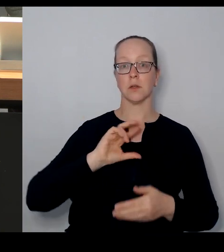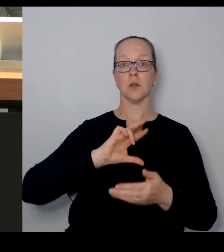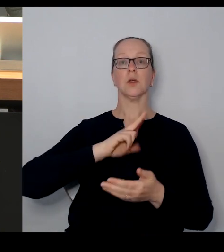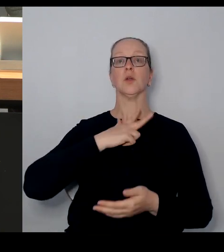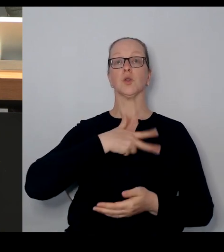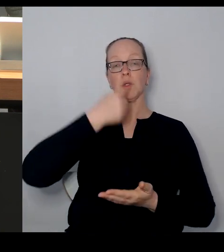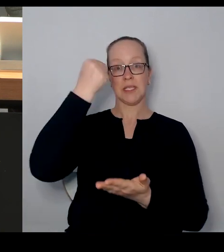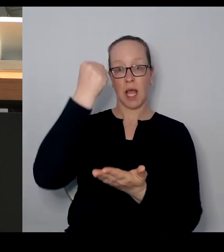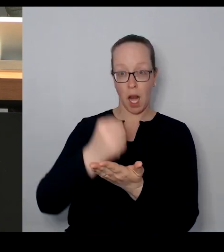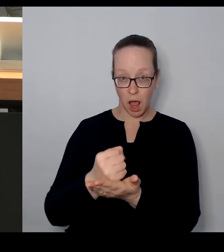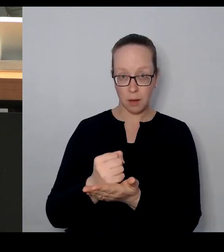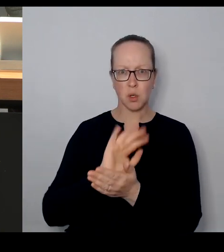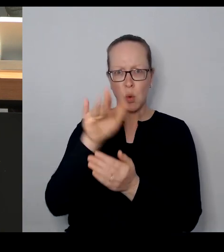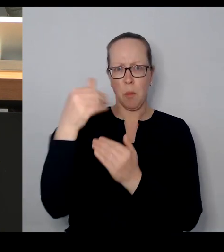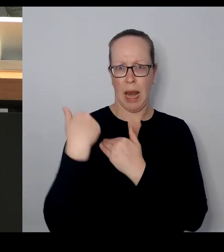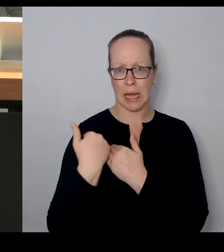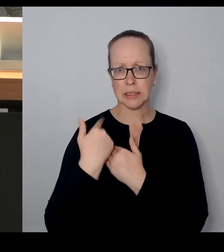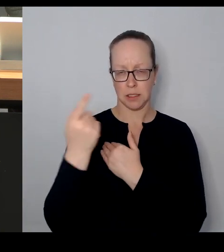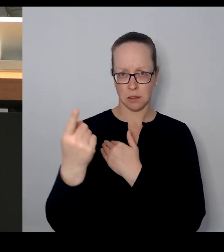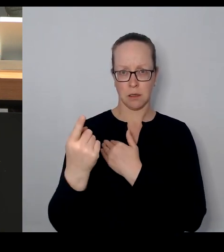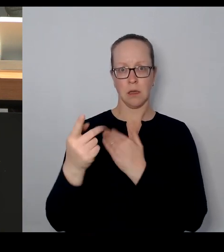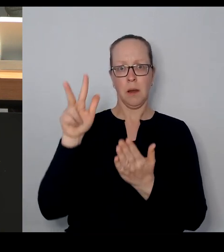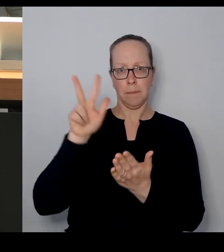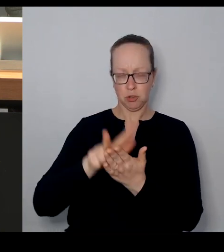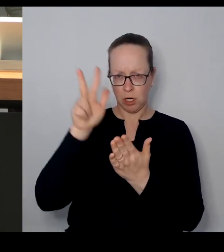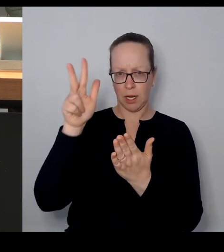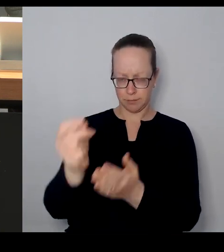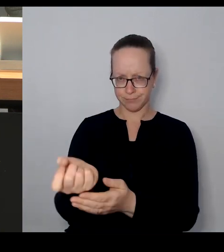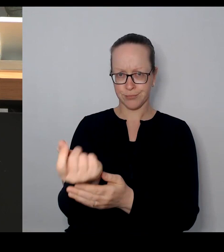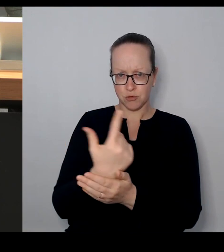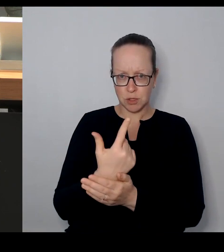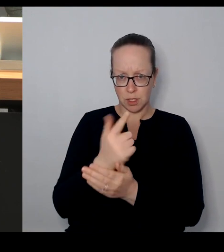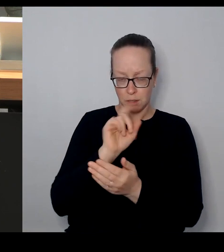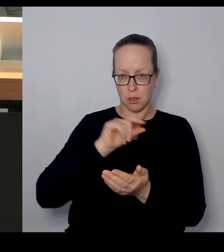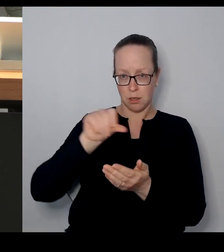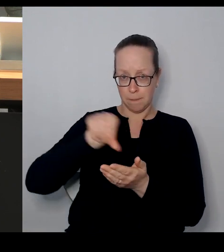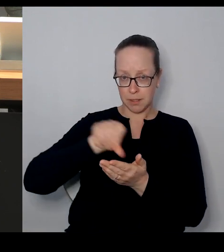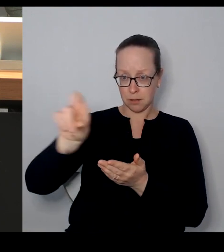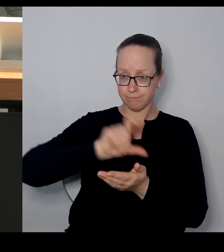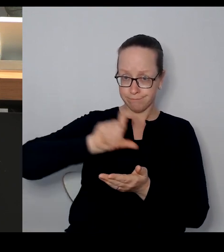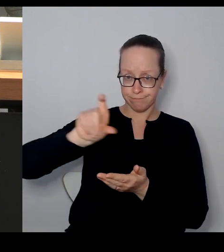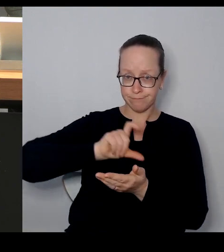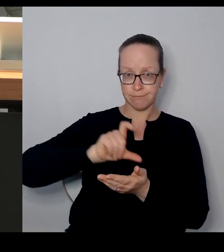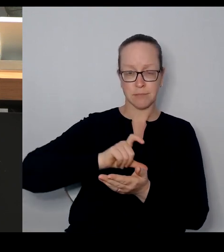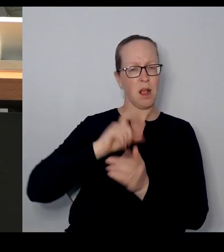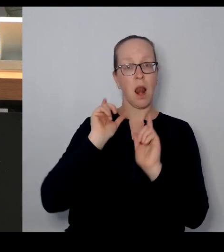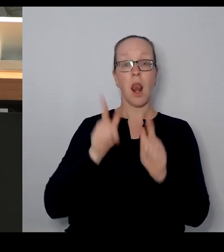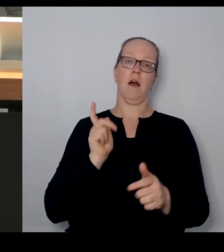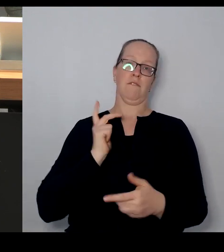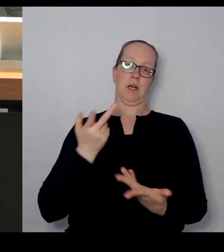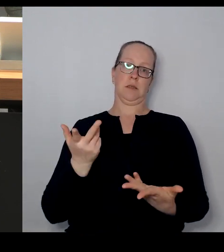die Unternehmen haben keinen finanziellen Spielraum, um das wirtschaftliche Risiko, das damit verbunden ist, zu tragen.